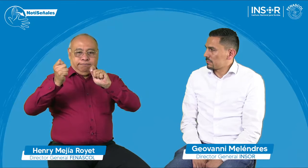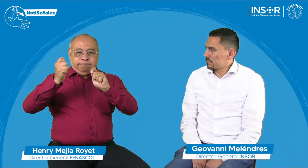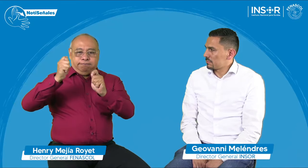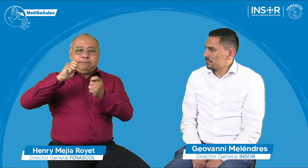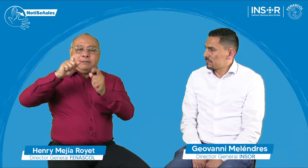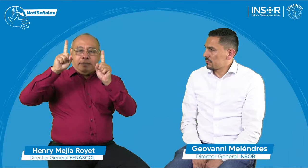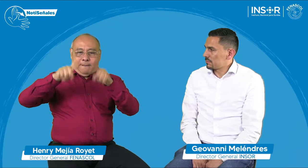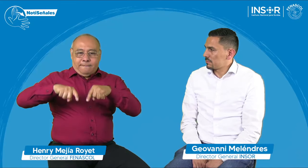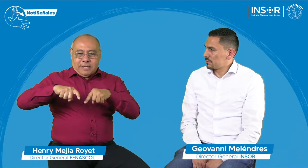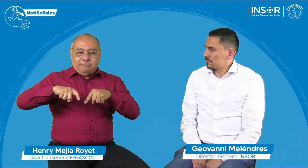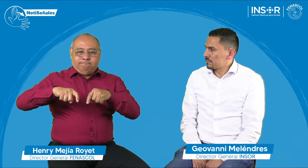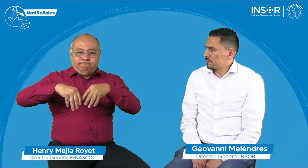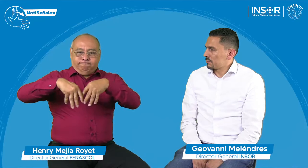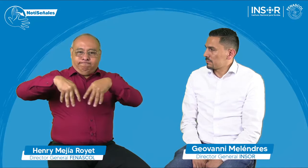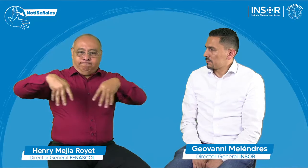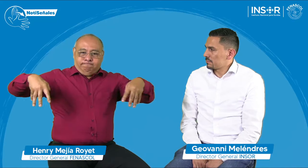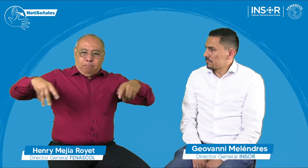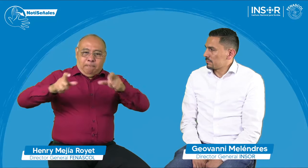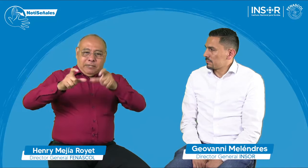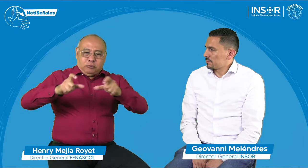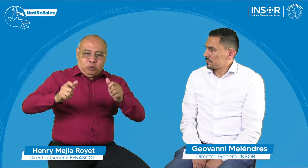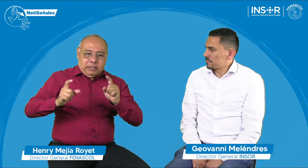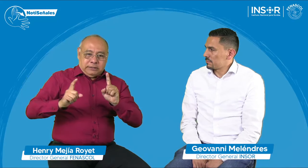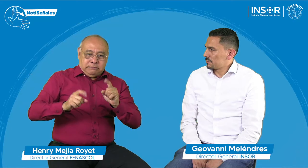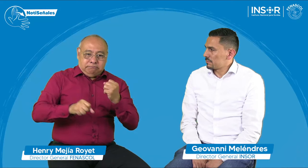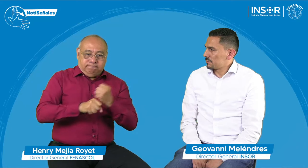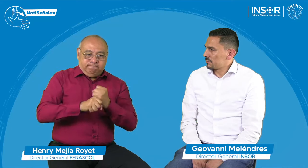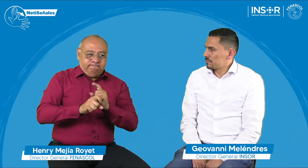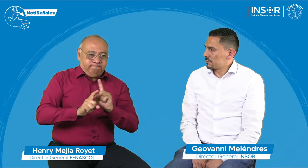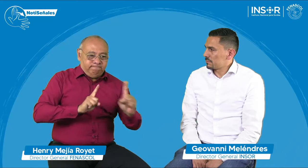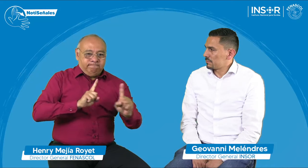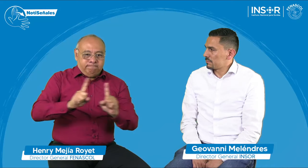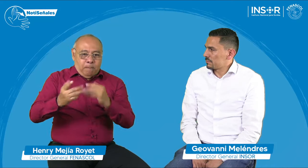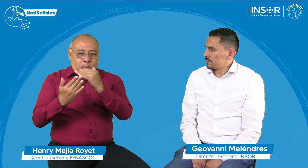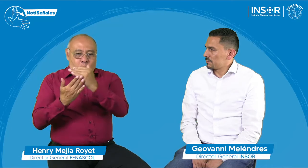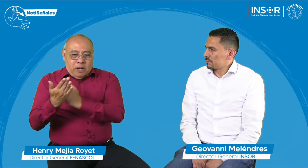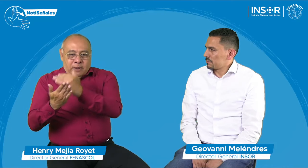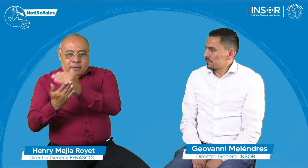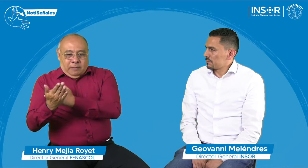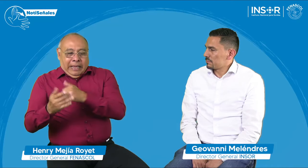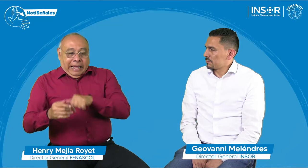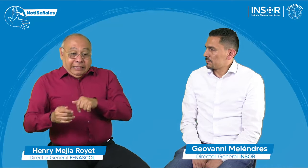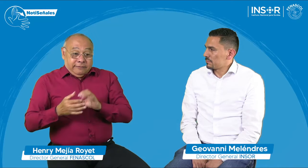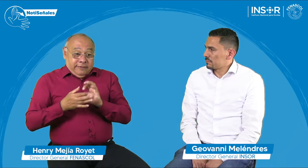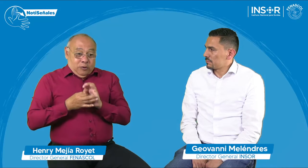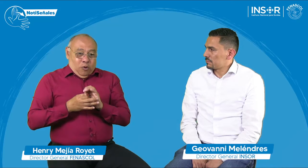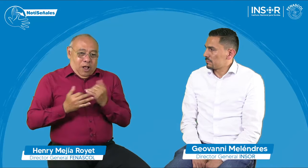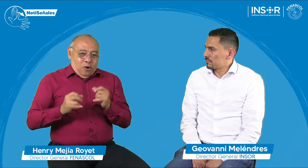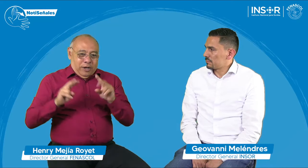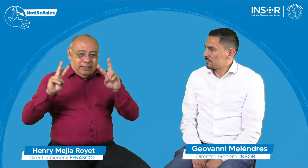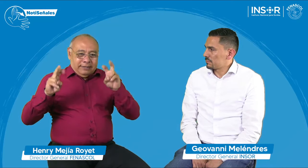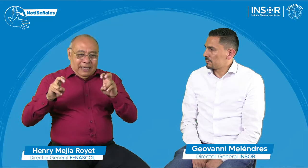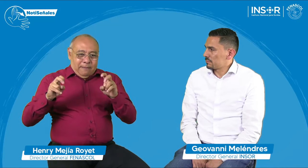tú hablaste de ciudadanía. No otros como Fenascol estuvimos